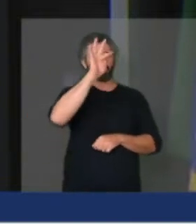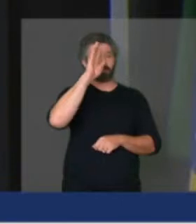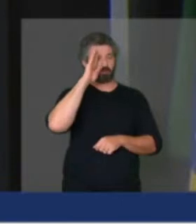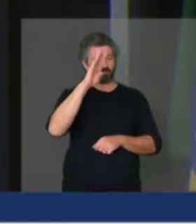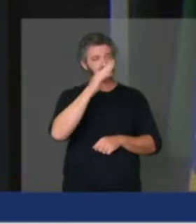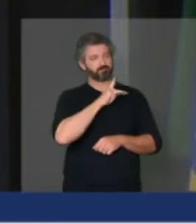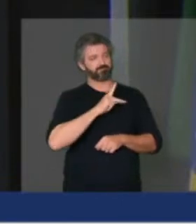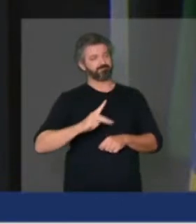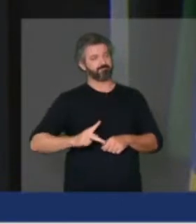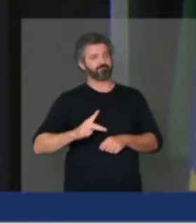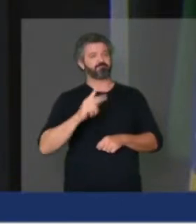BOLSONARO. PRESIDENTE, MAS FALAR AQUI TAMBÉM DA PEC QUE